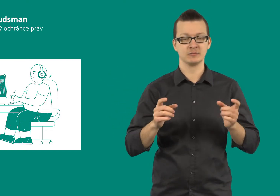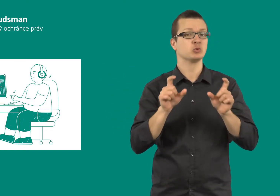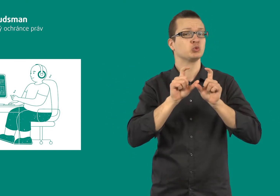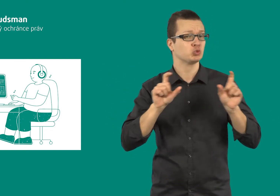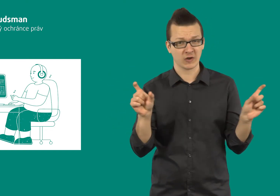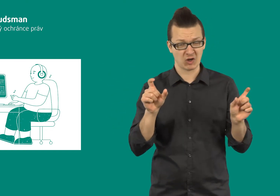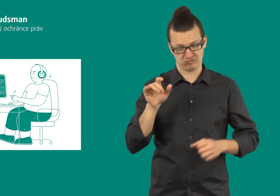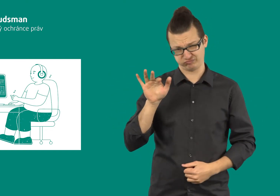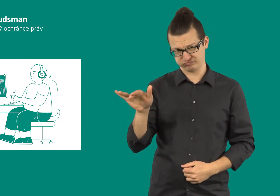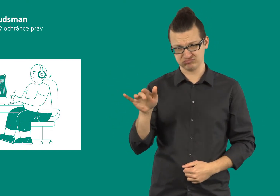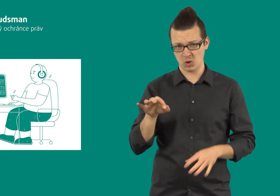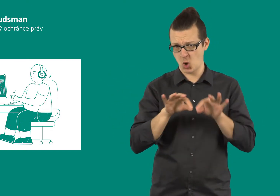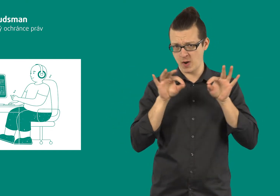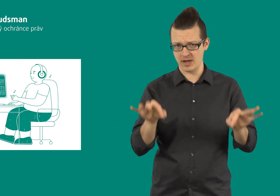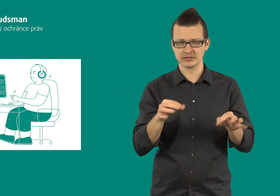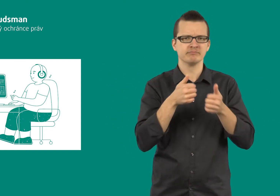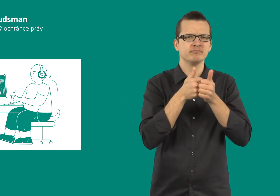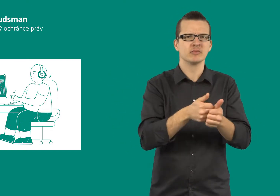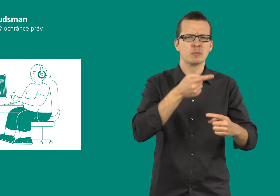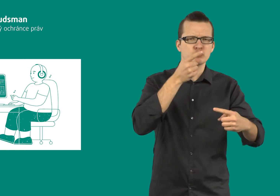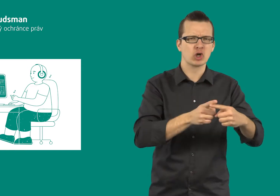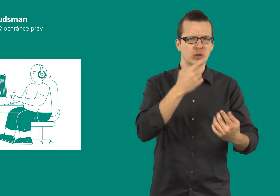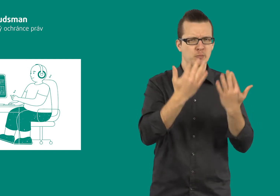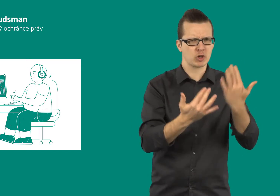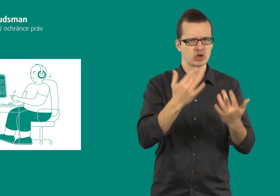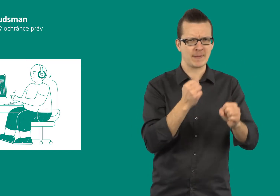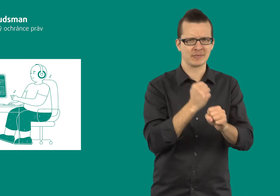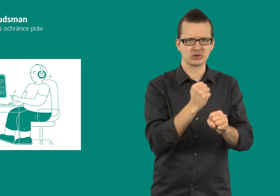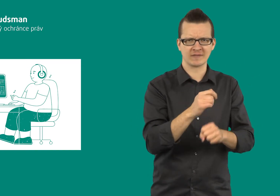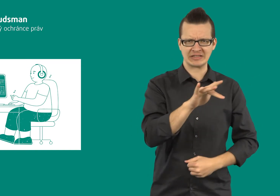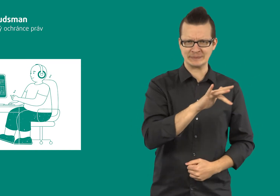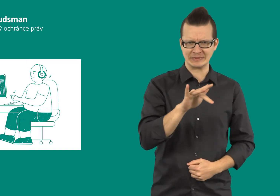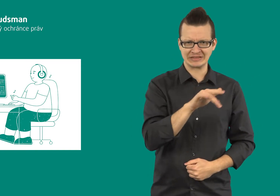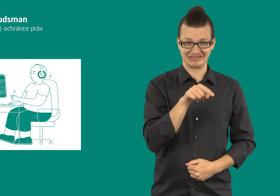Jsou omezeny závazným počtem pracovních míst.